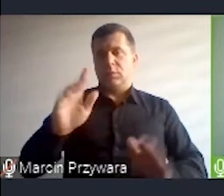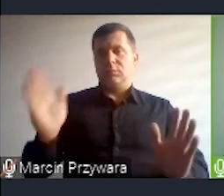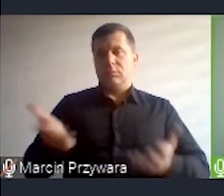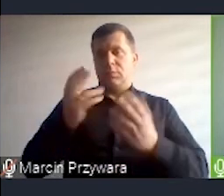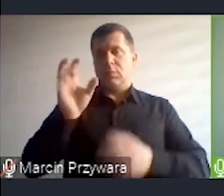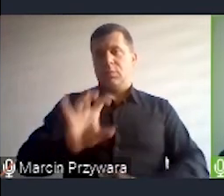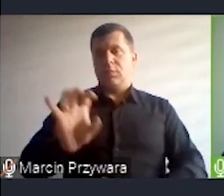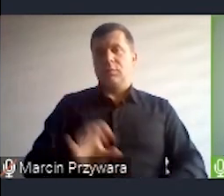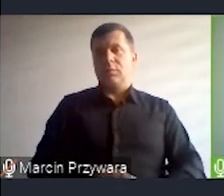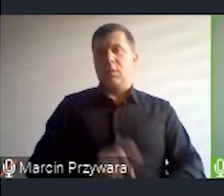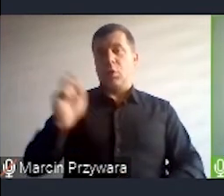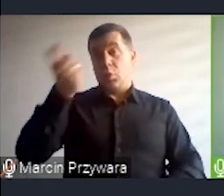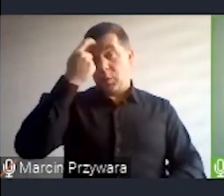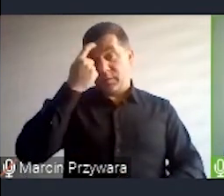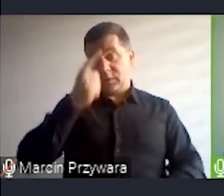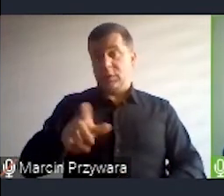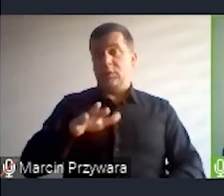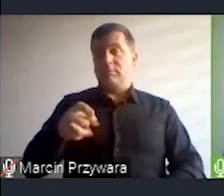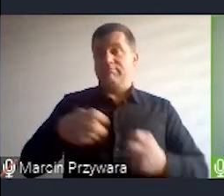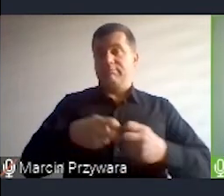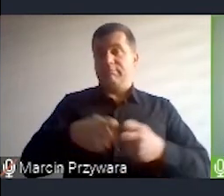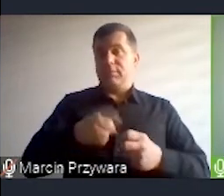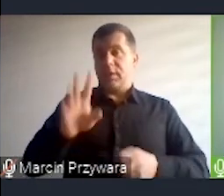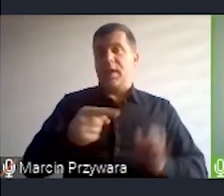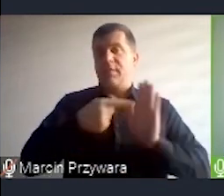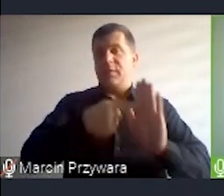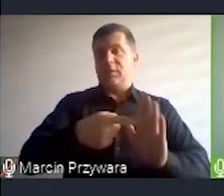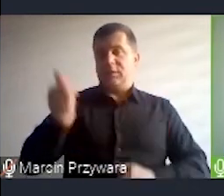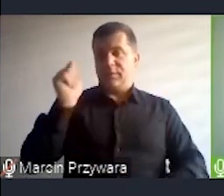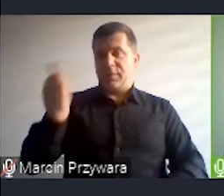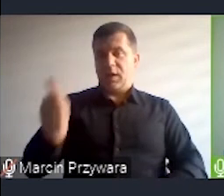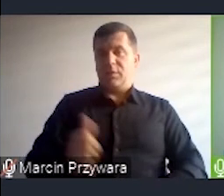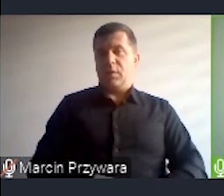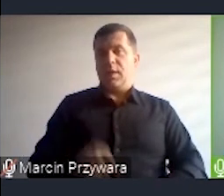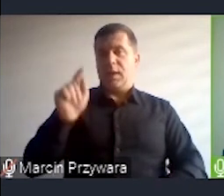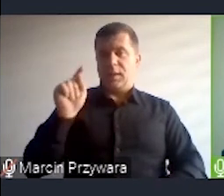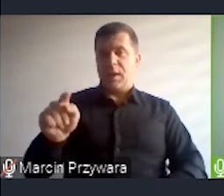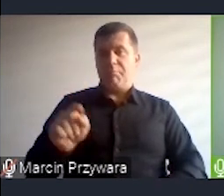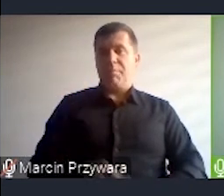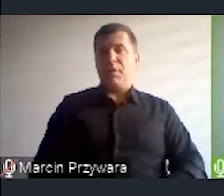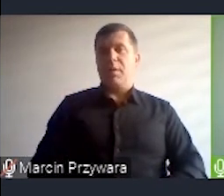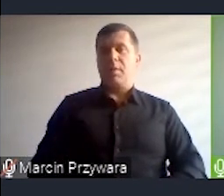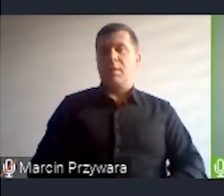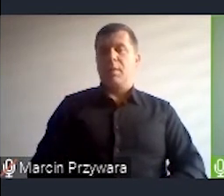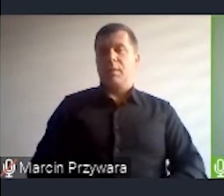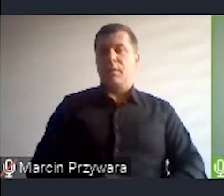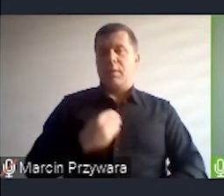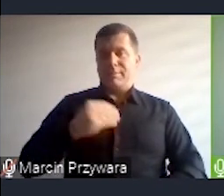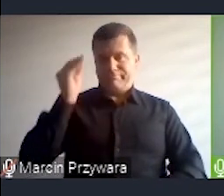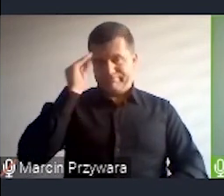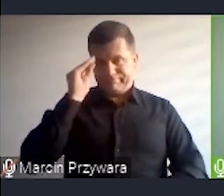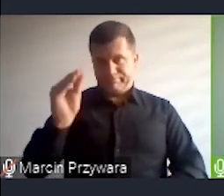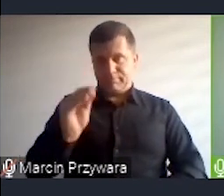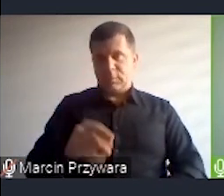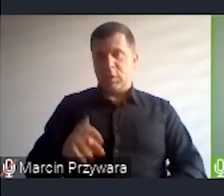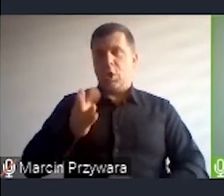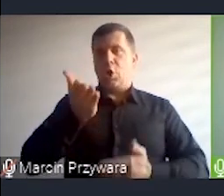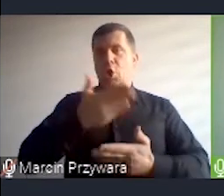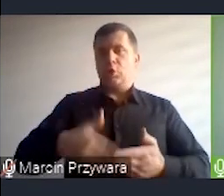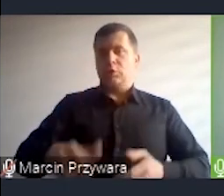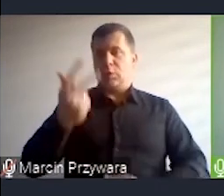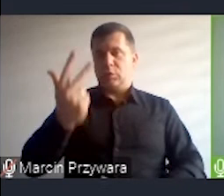To jest główna strona na której są wytyczne kwalifikowalności i tam podkreślam rozdział 3.